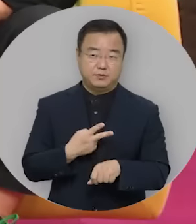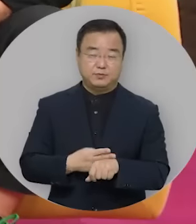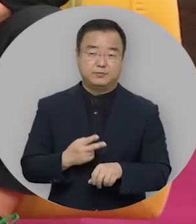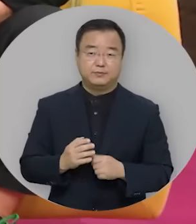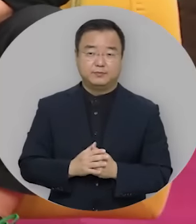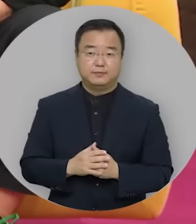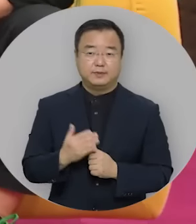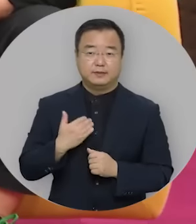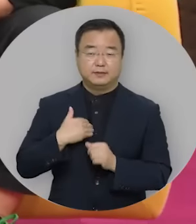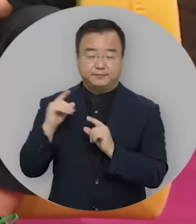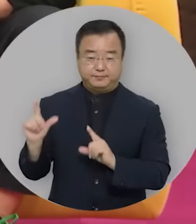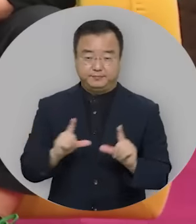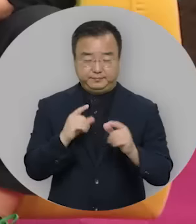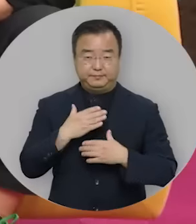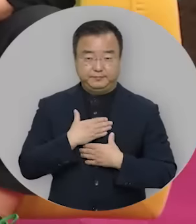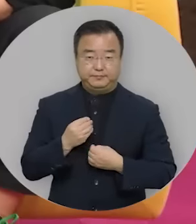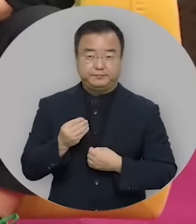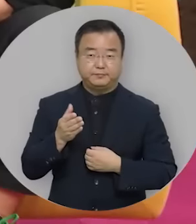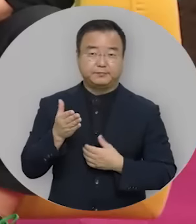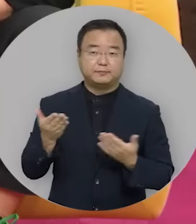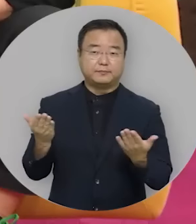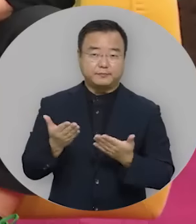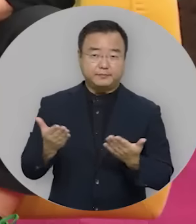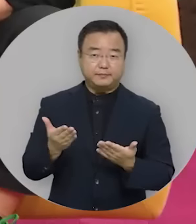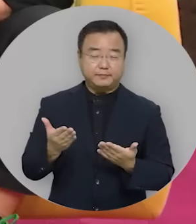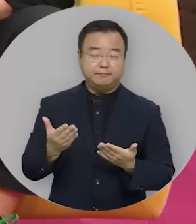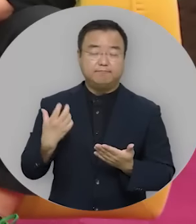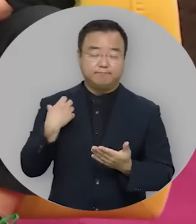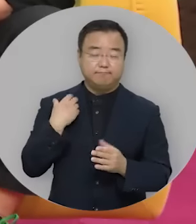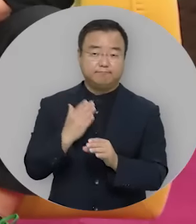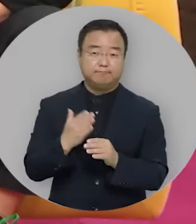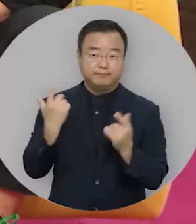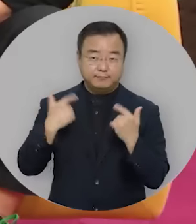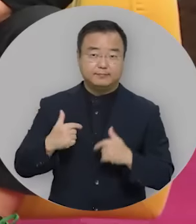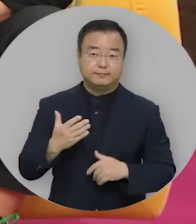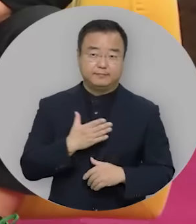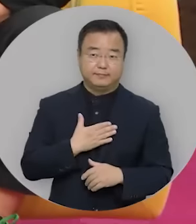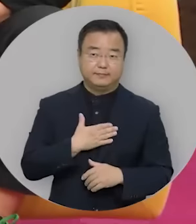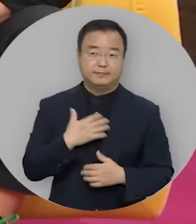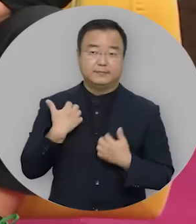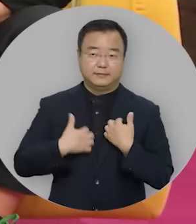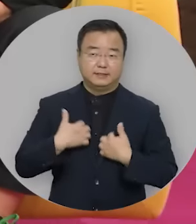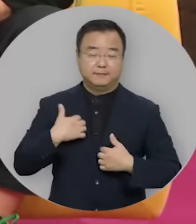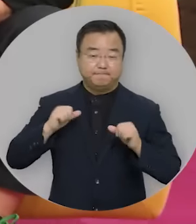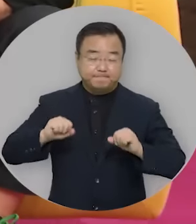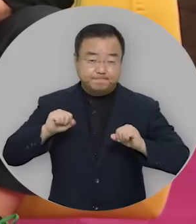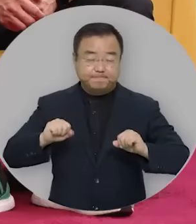제가 생활안전부장 업무를 하고 있어서 항상 저한테 즐겁게 인사해주는 학생들을 보면